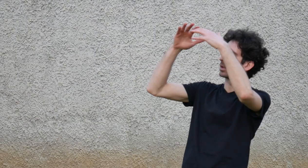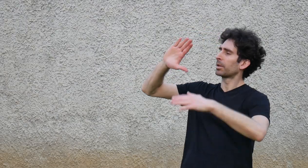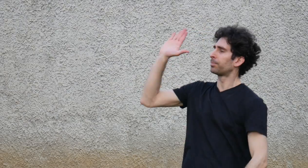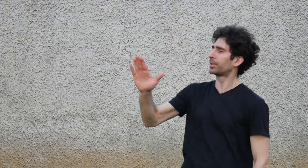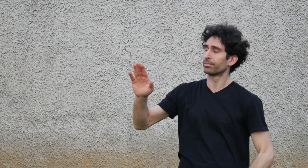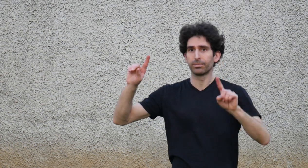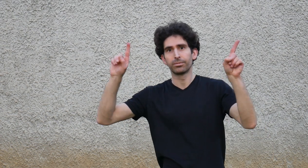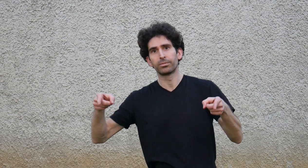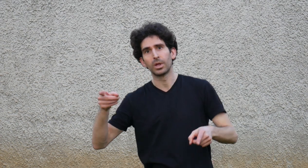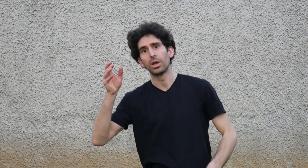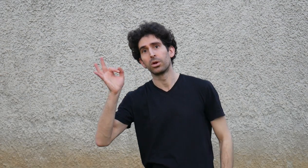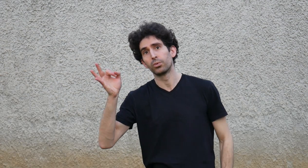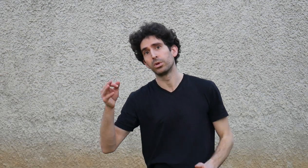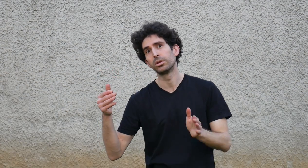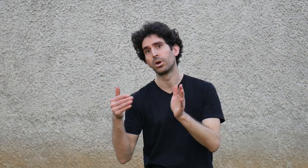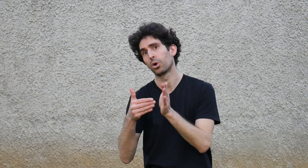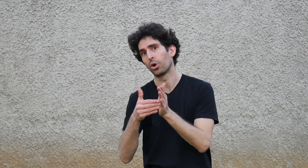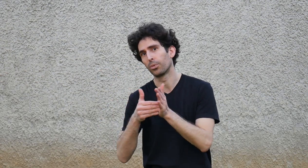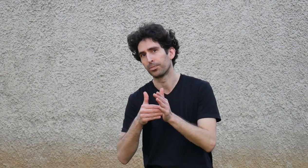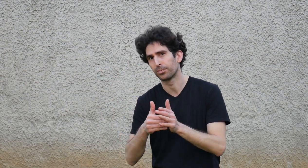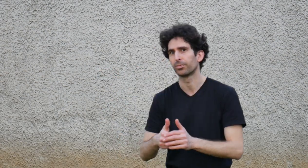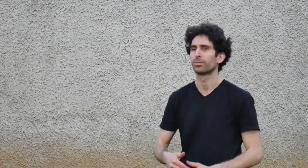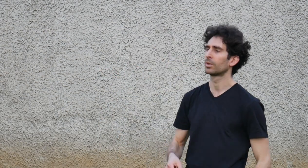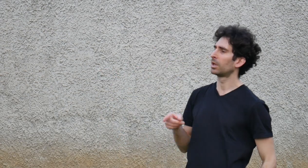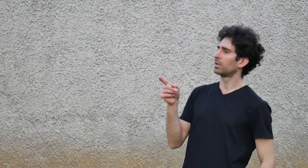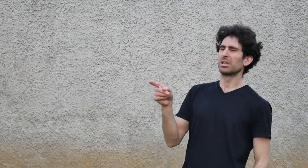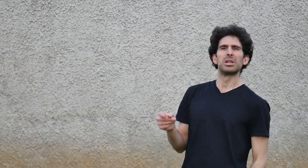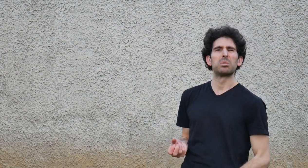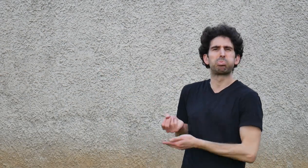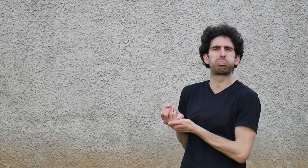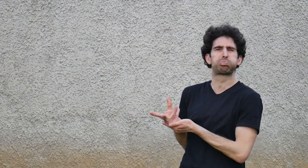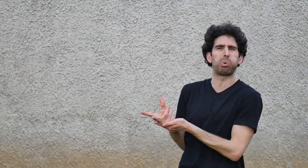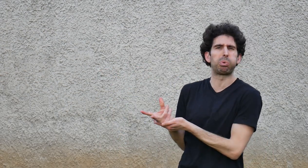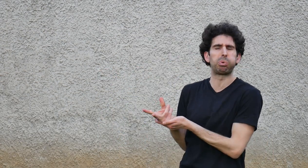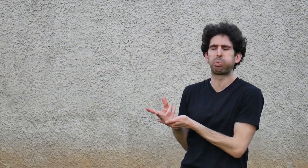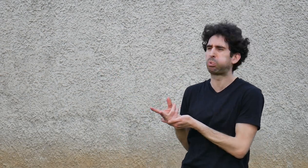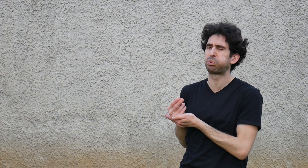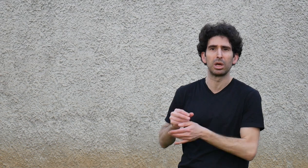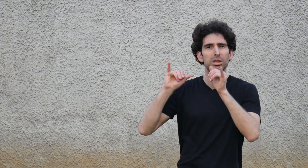Un autre truc (oui, encore) typique des paresseux est qu'ils ne pètent